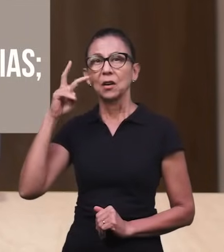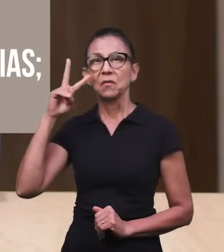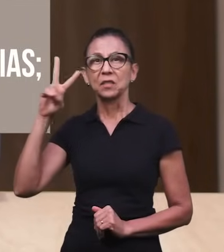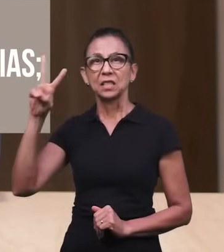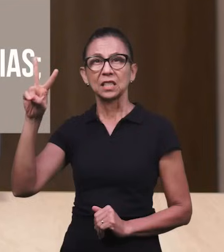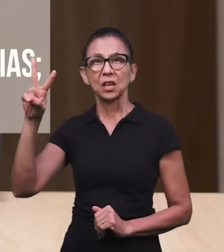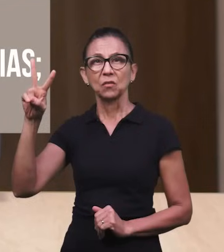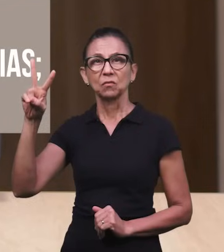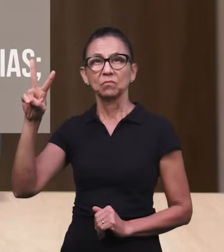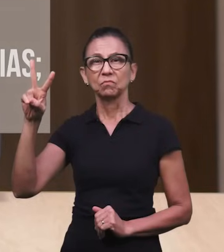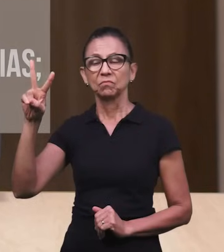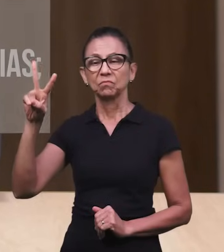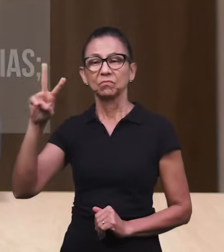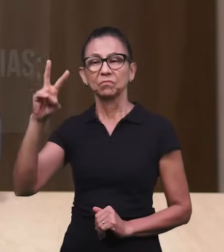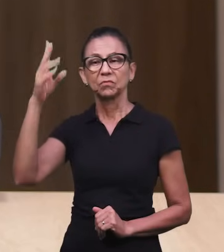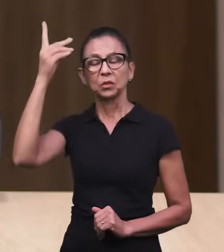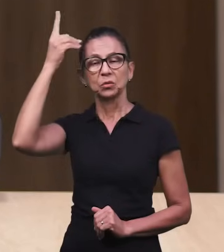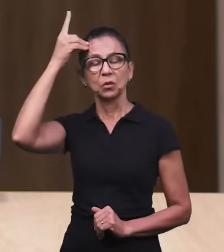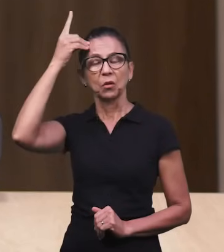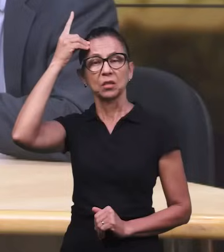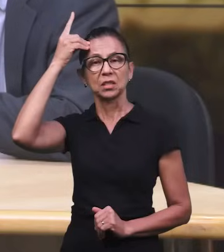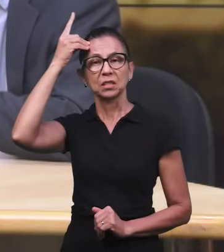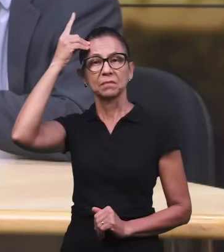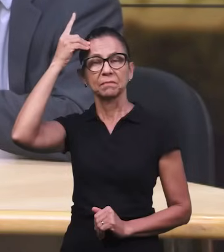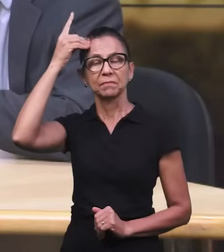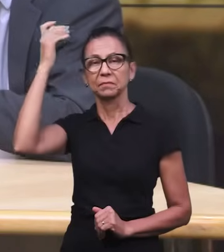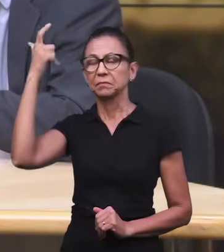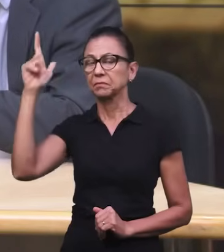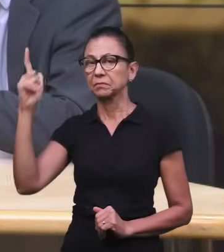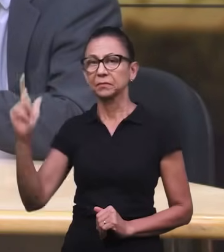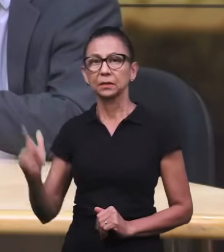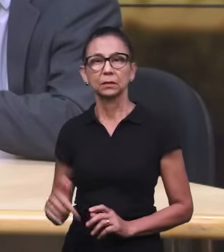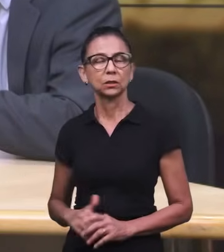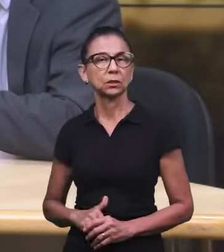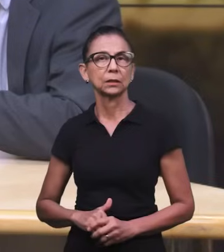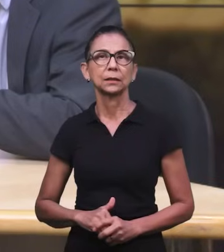tinha visão não tinha dons espirituais não tinha manifestação de espirit você vê que ali ele ele